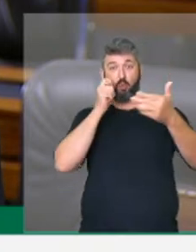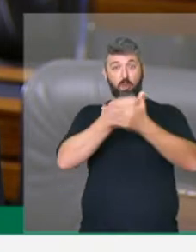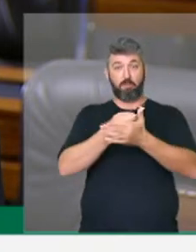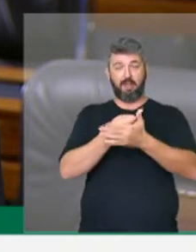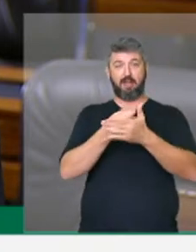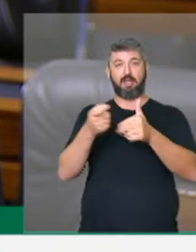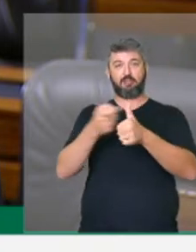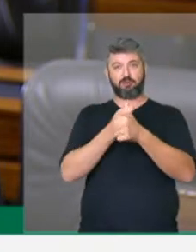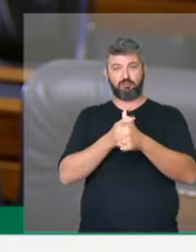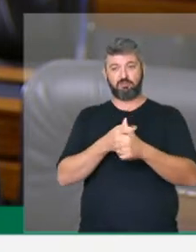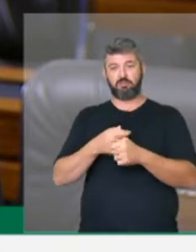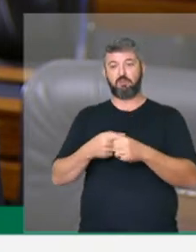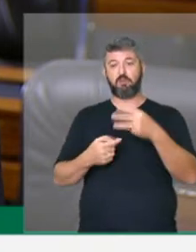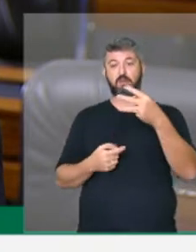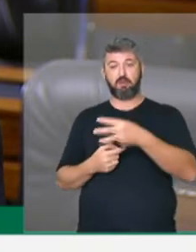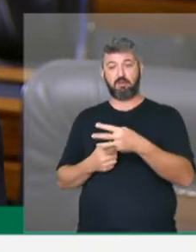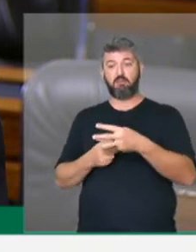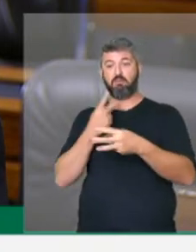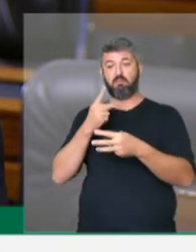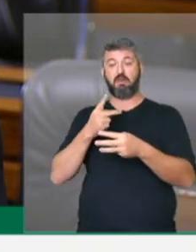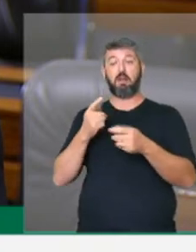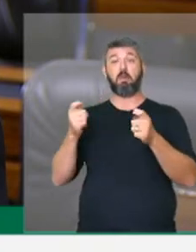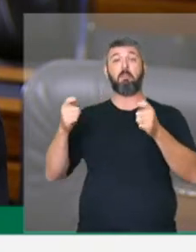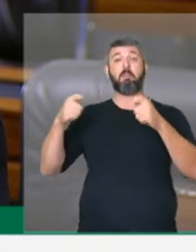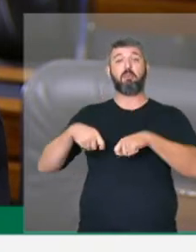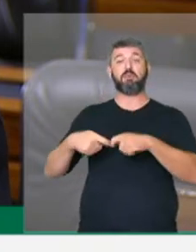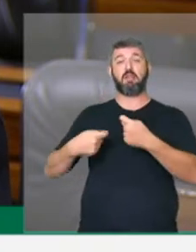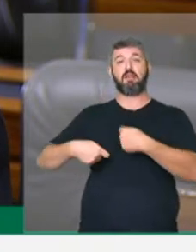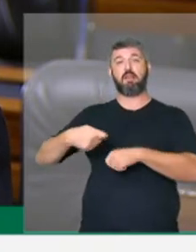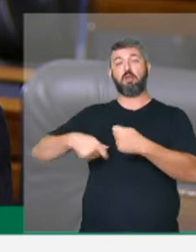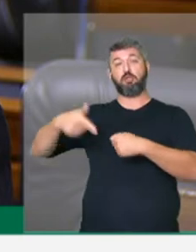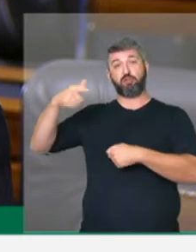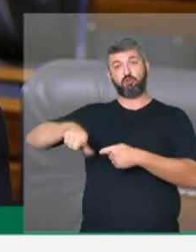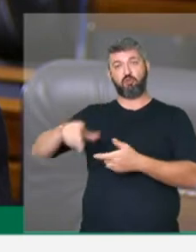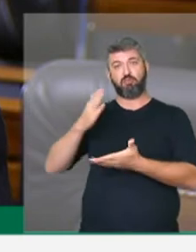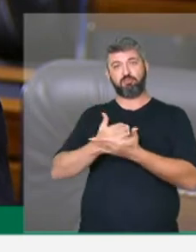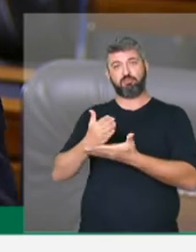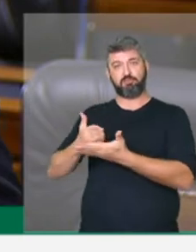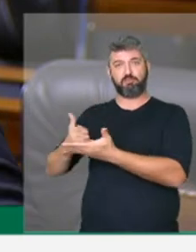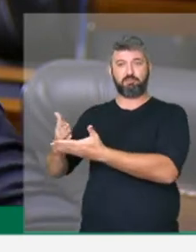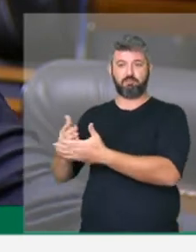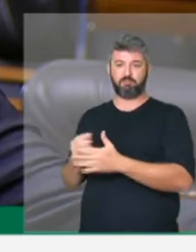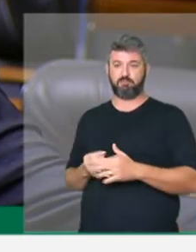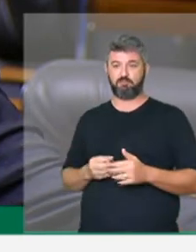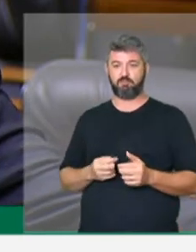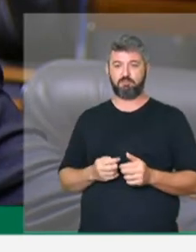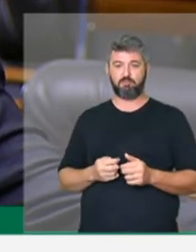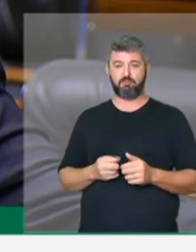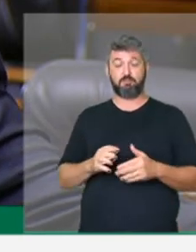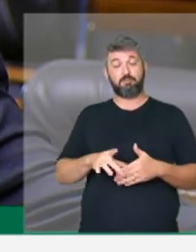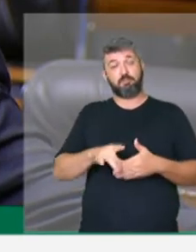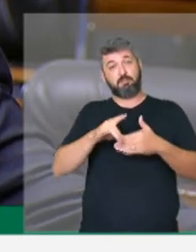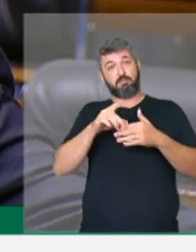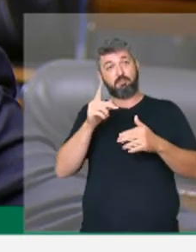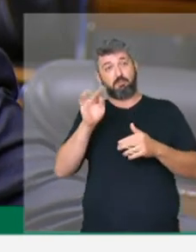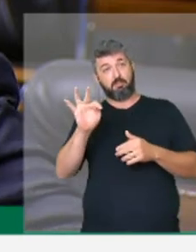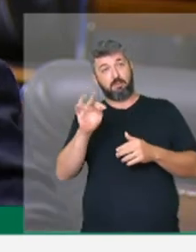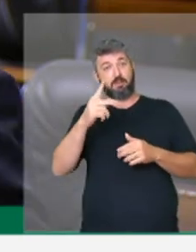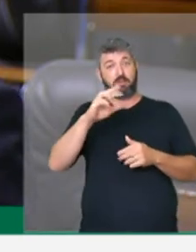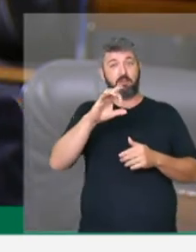RESTA A MIM, QUEM SOU EU PARA IR CONTRÁRIO A ESSE MOMENTO QUE O PARLAMENTO ESTÁ AQUI DECIDINDO. SÓ QUE ISSO